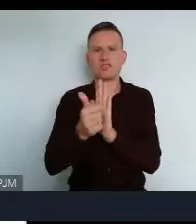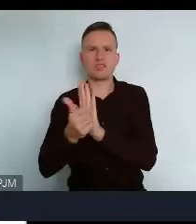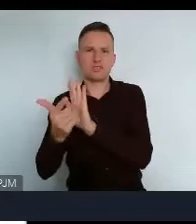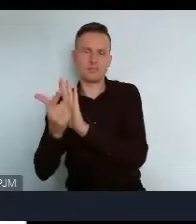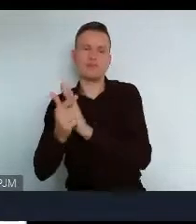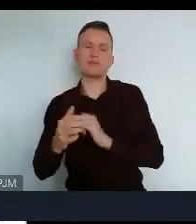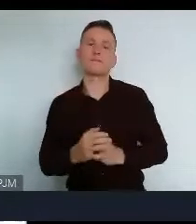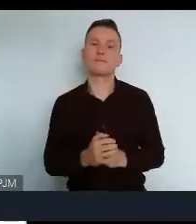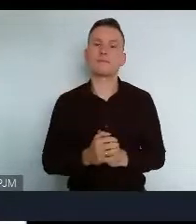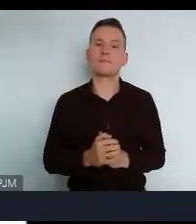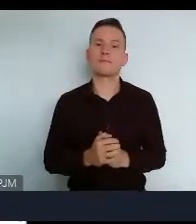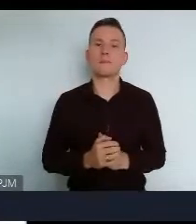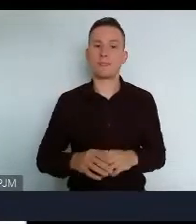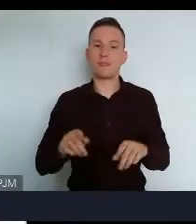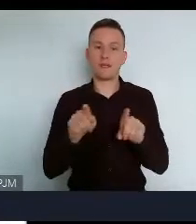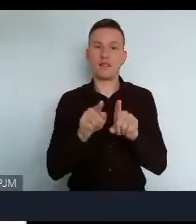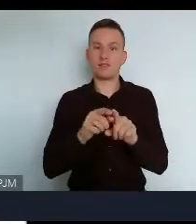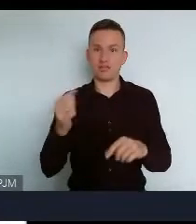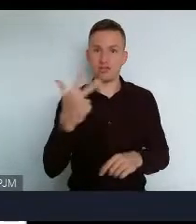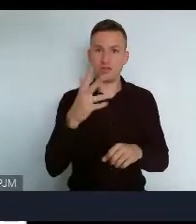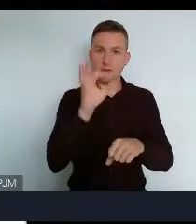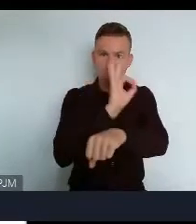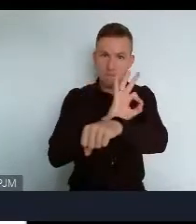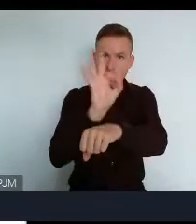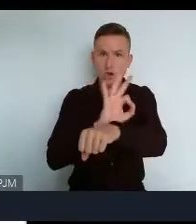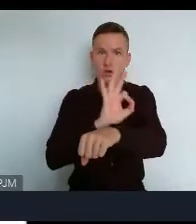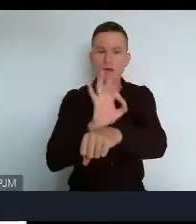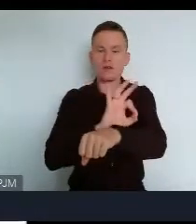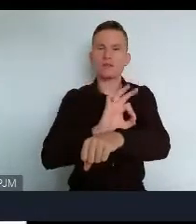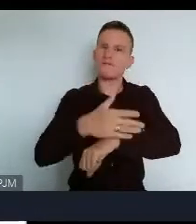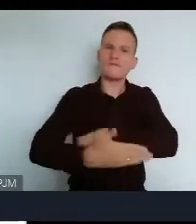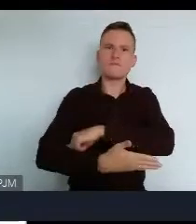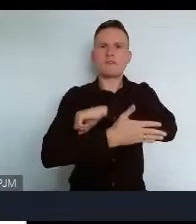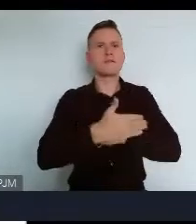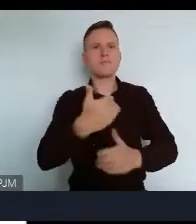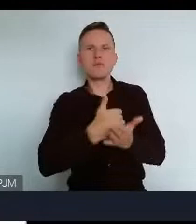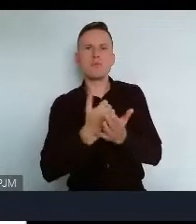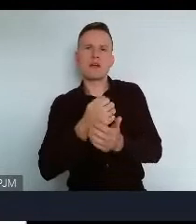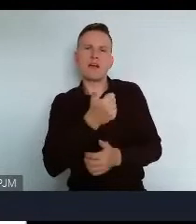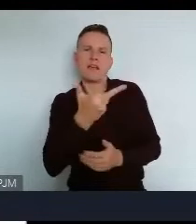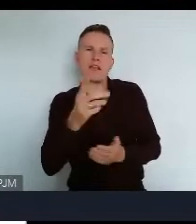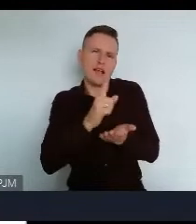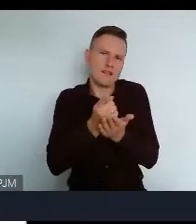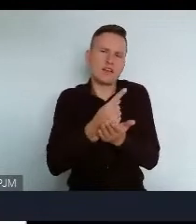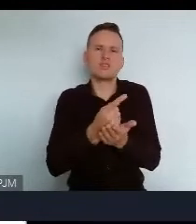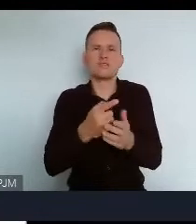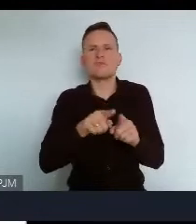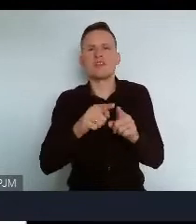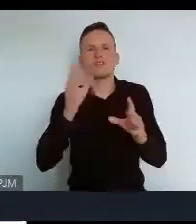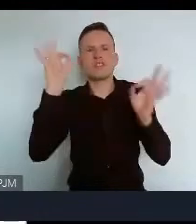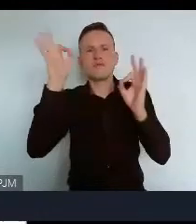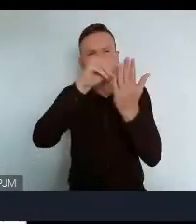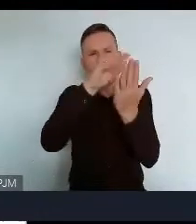Co więcej te trzy projekty są wspierane przez kilka wskaźników i danych odnoszących się do kontekstu lokalnego.